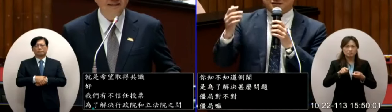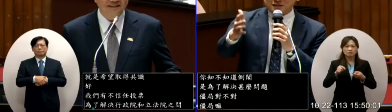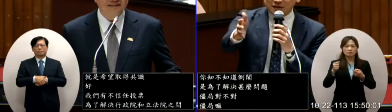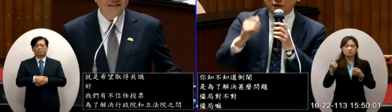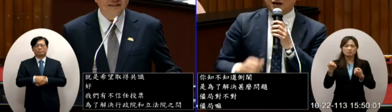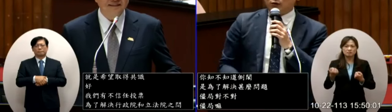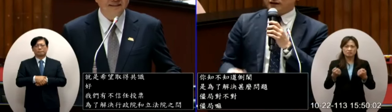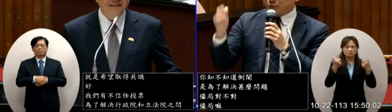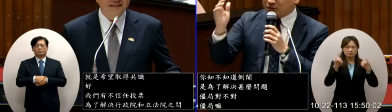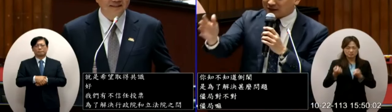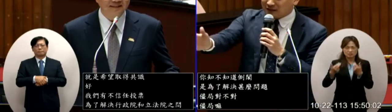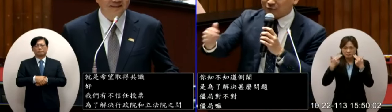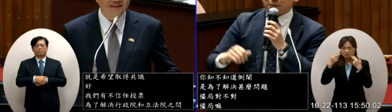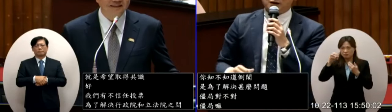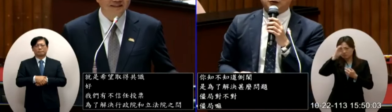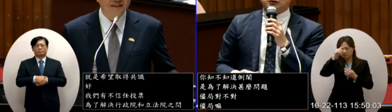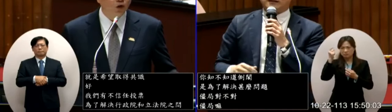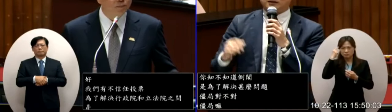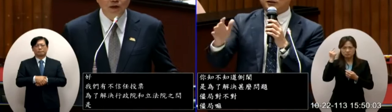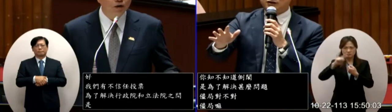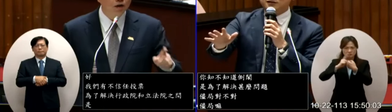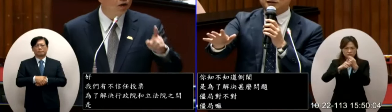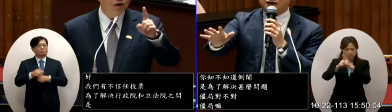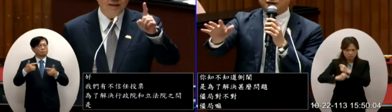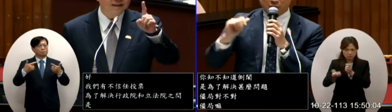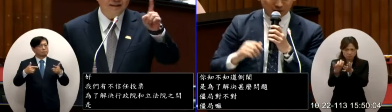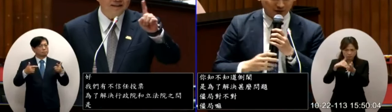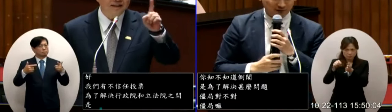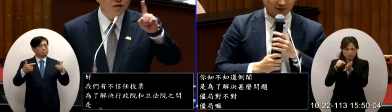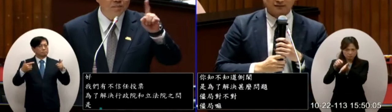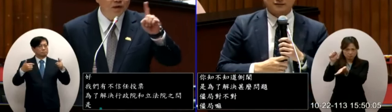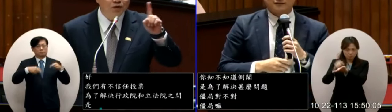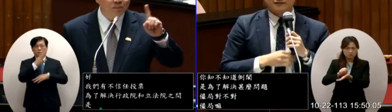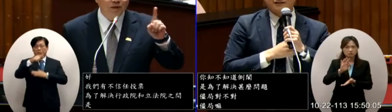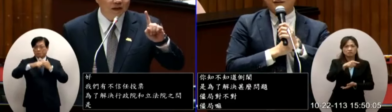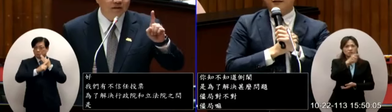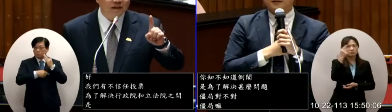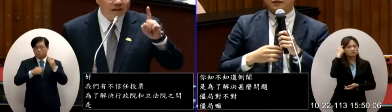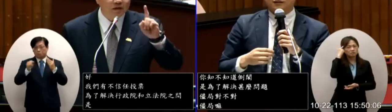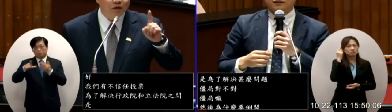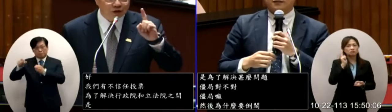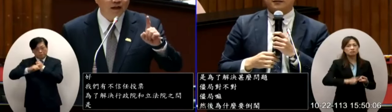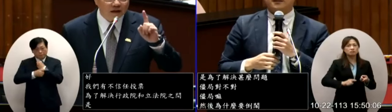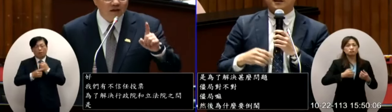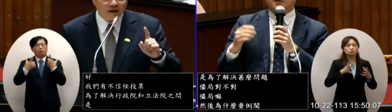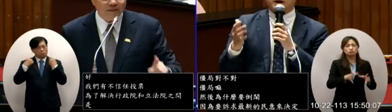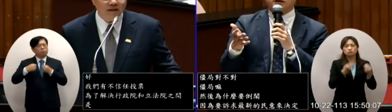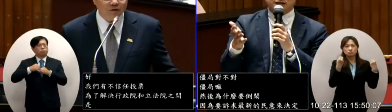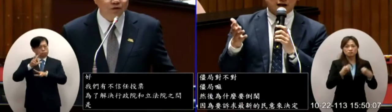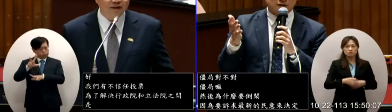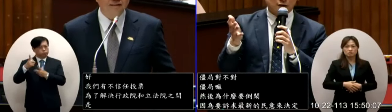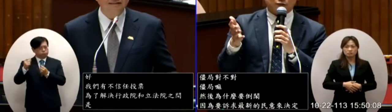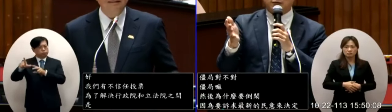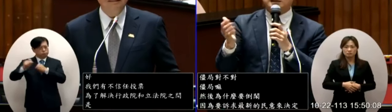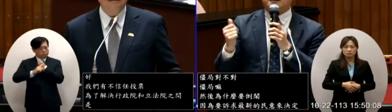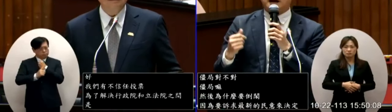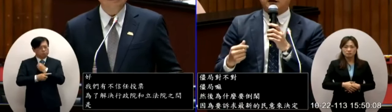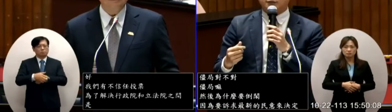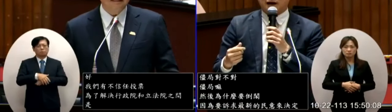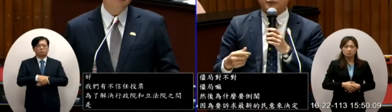行政院認為不能依法編列預算 有幾個 行政院沒有說不能依法 行政院也覺得要依法編列預算 沒有依照禁伐補償條例嘛